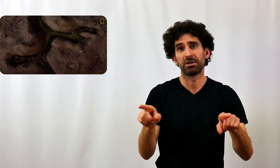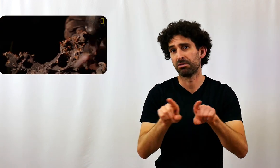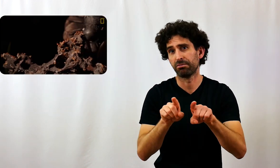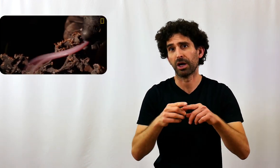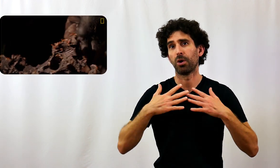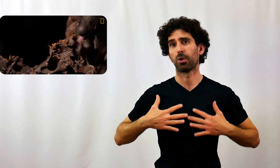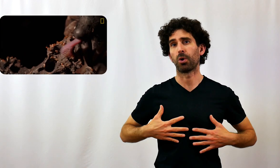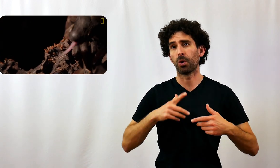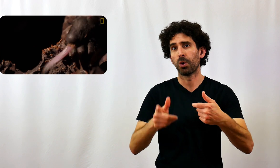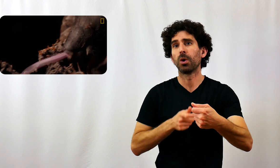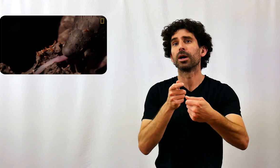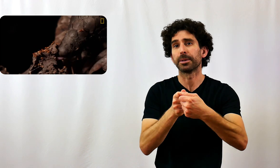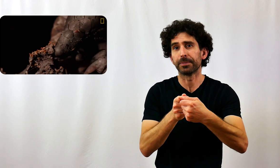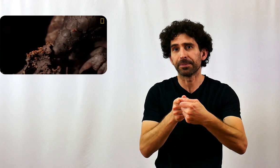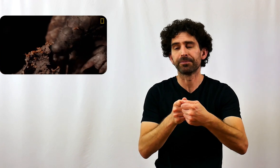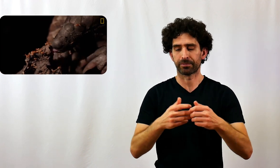Pareil, son corps s'est adapté.